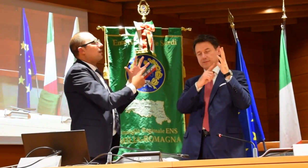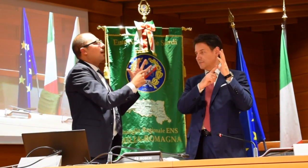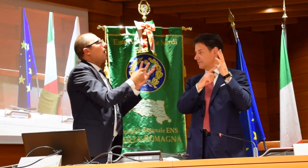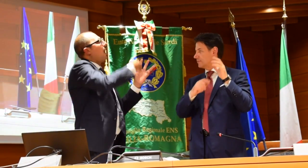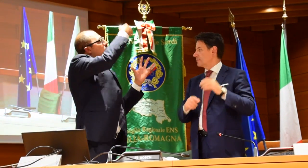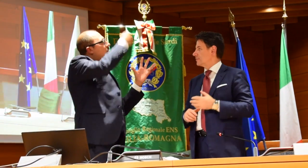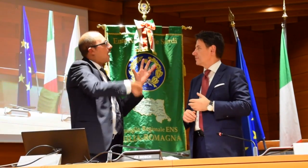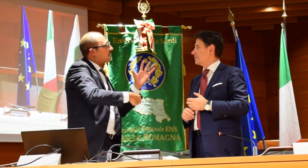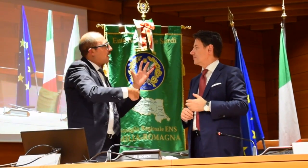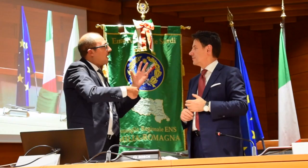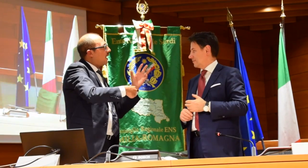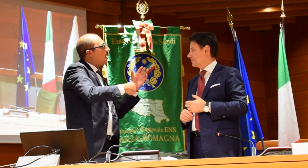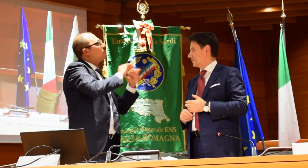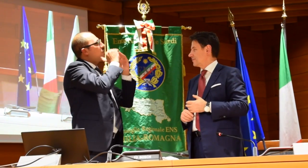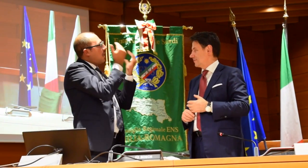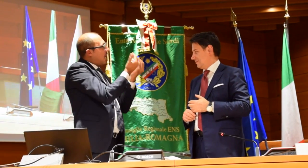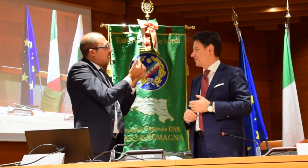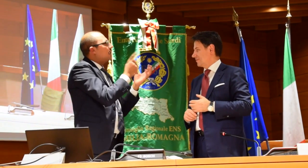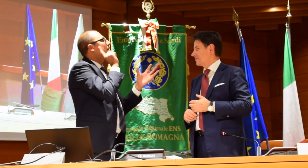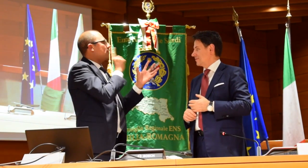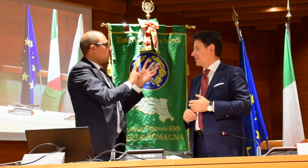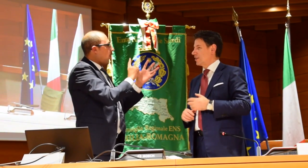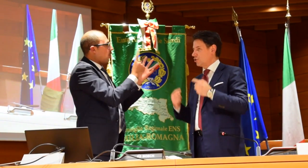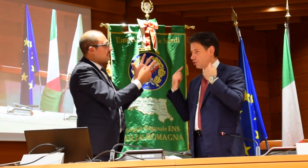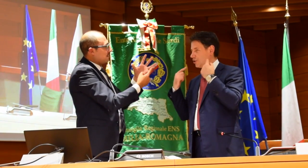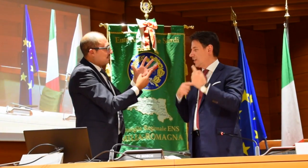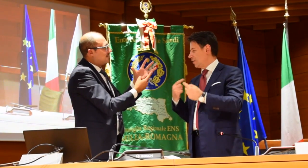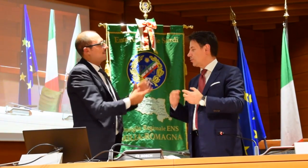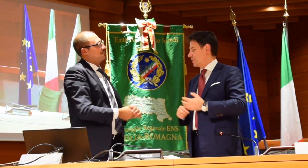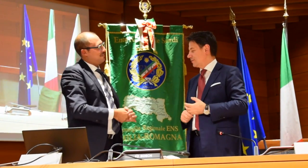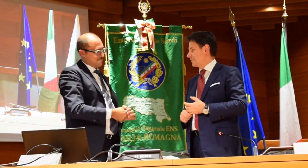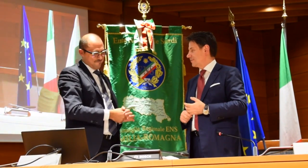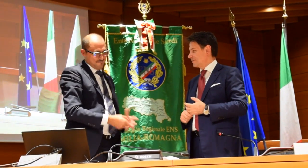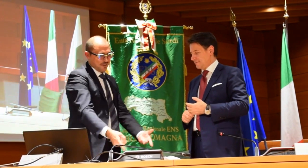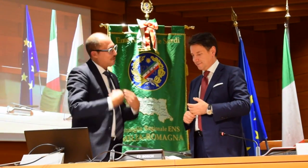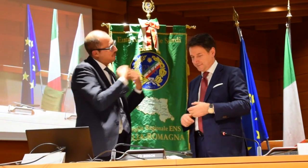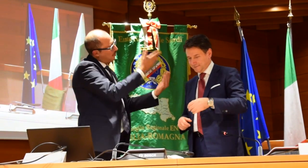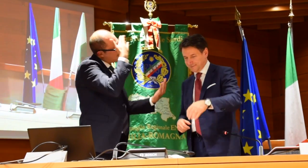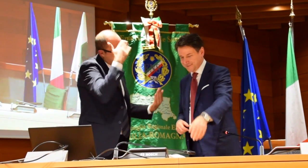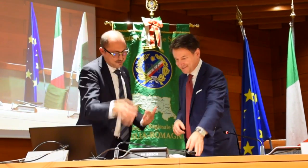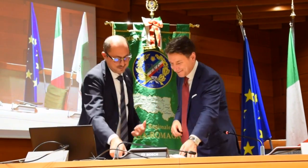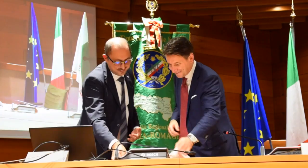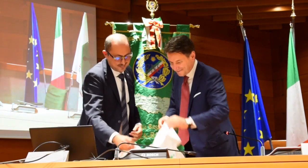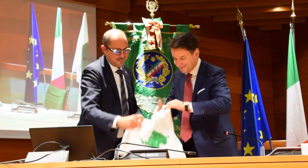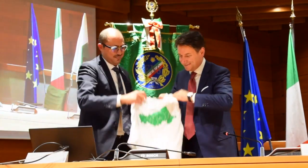Questa maglietta è un regalo per lei, a ricordo di questa giornata.